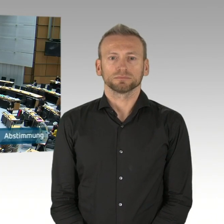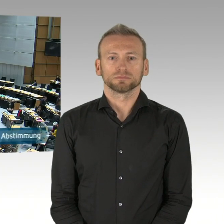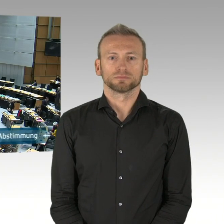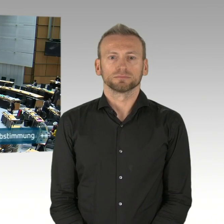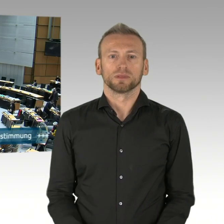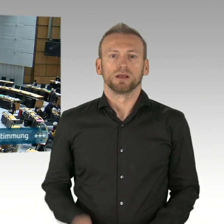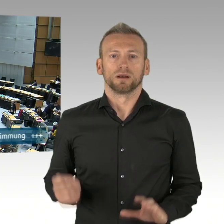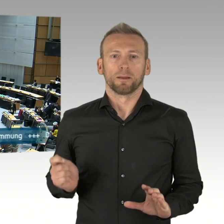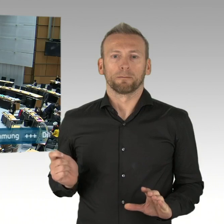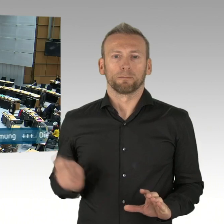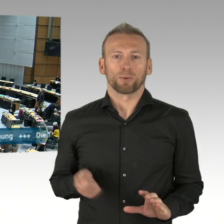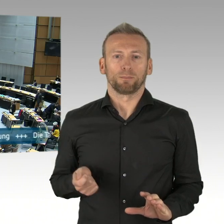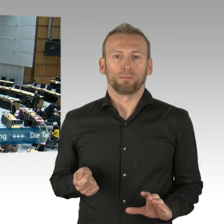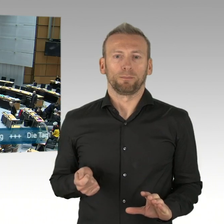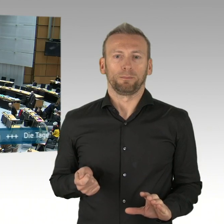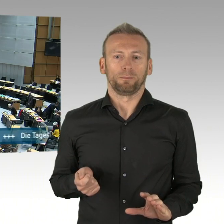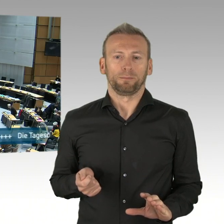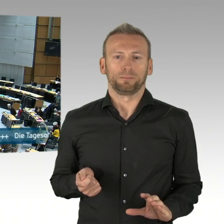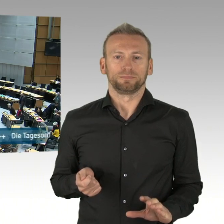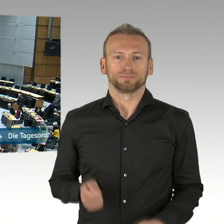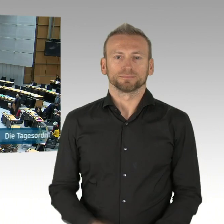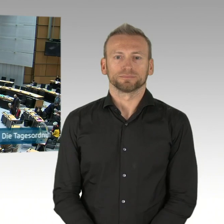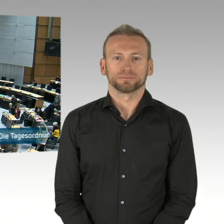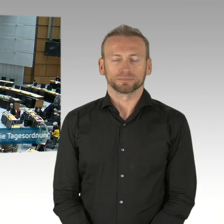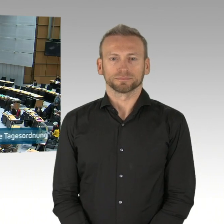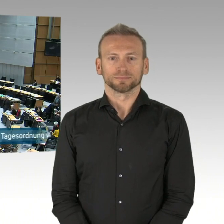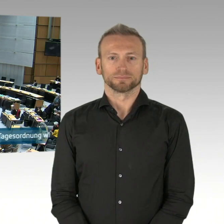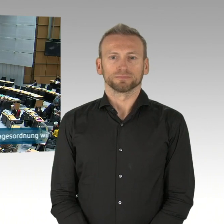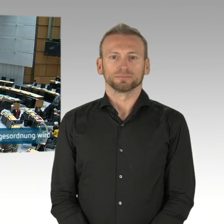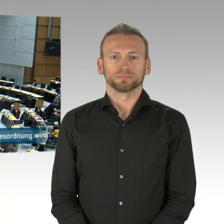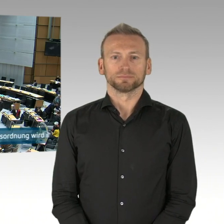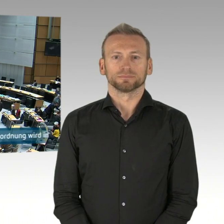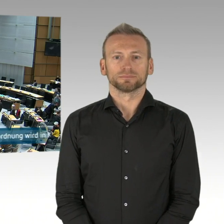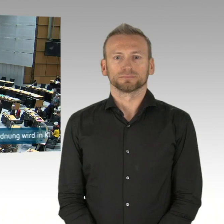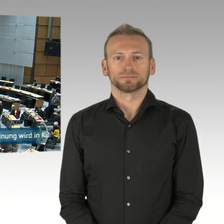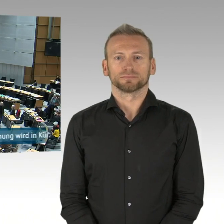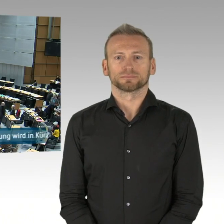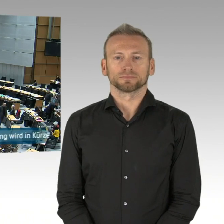ich würde Sie bitten die Plätze wieder einzunehmen.